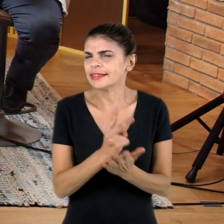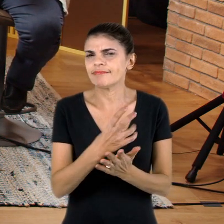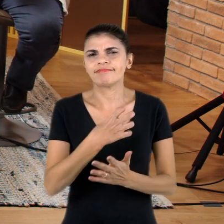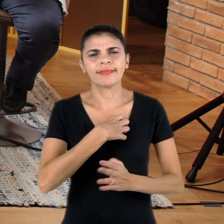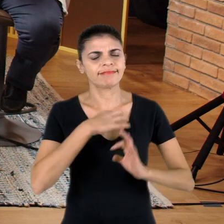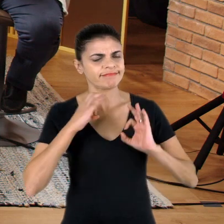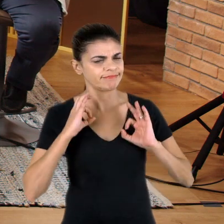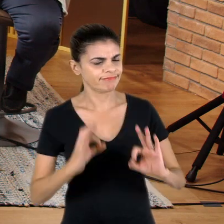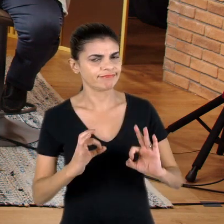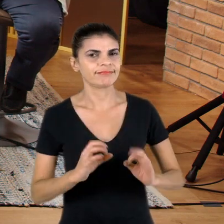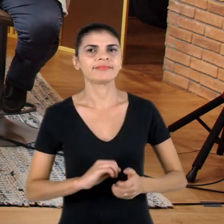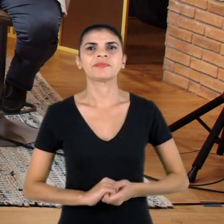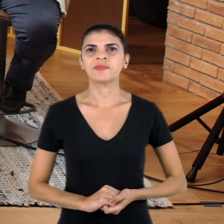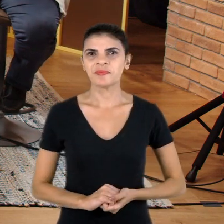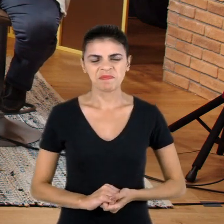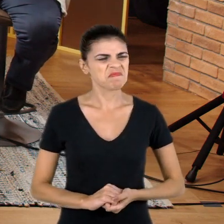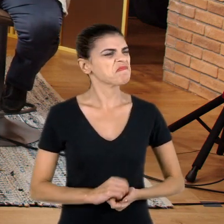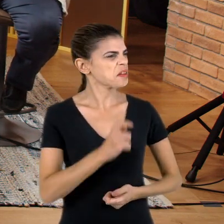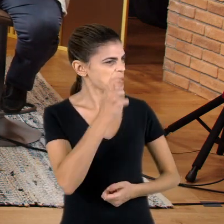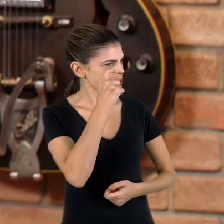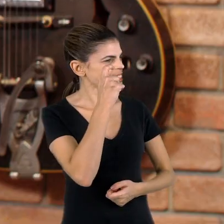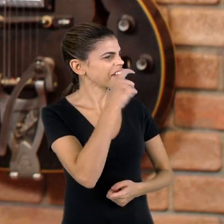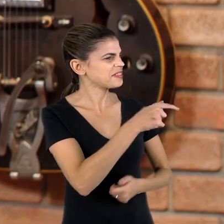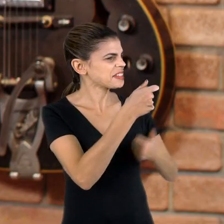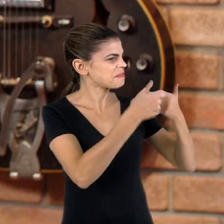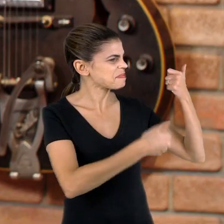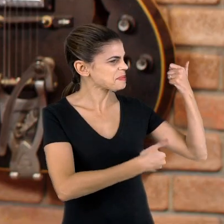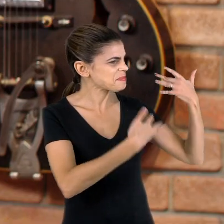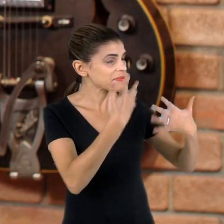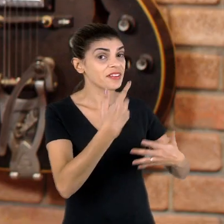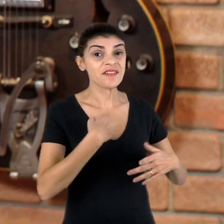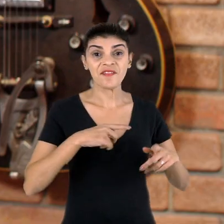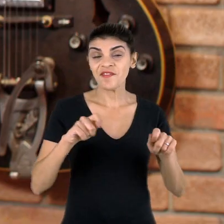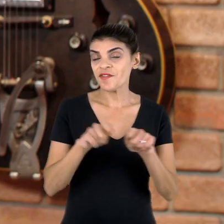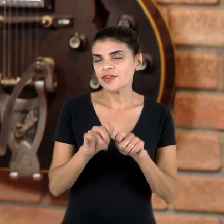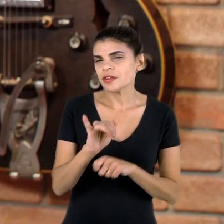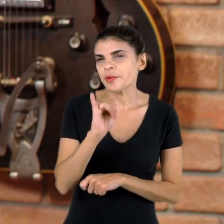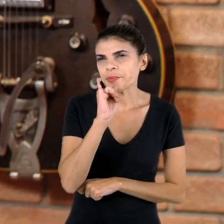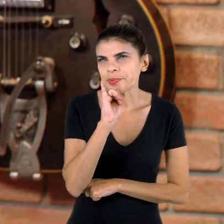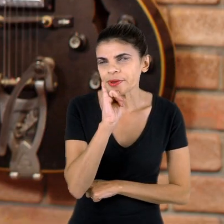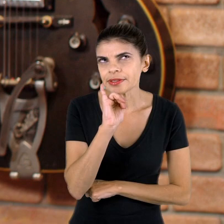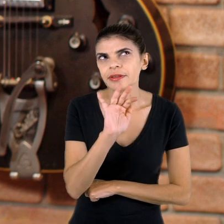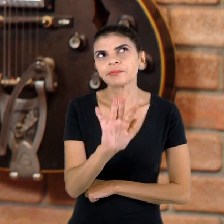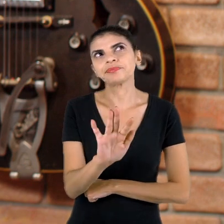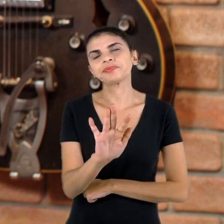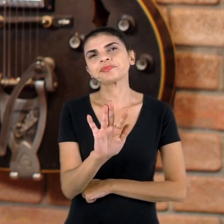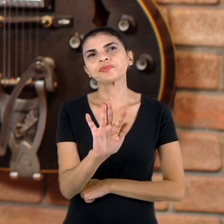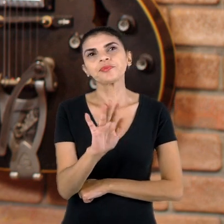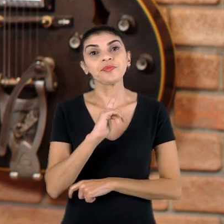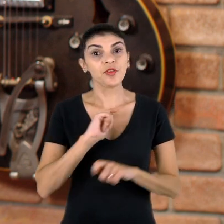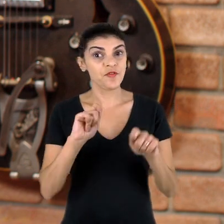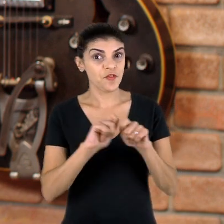Olha que interessante! Você tá falando disso aqui? Se eu for fazer, por exemplo, é... Eu vou fazer uma segunda menor.